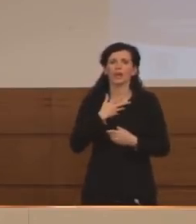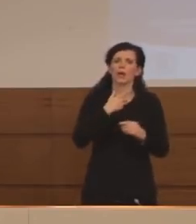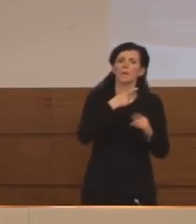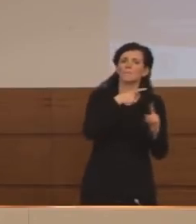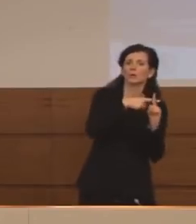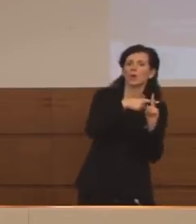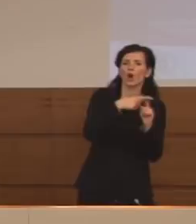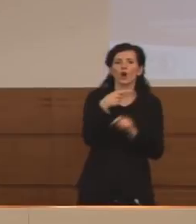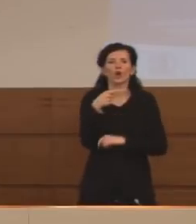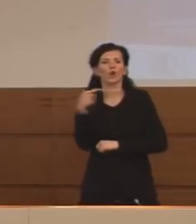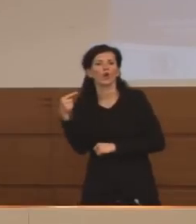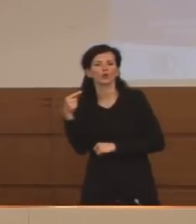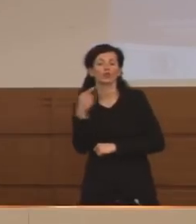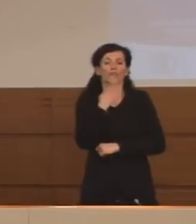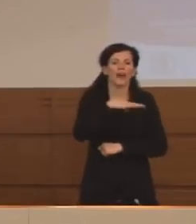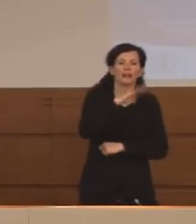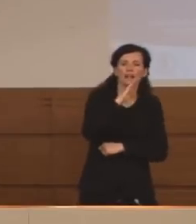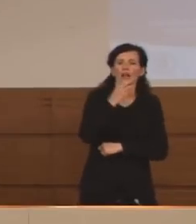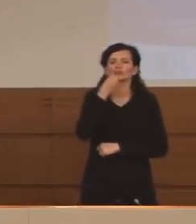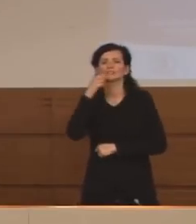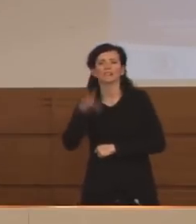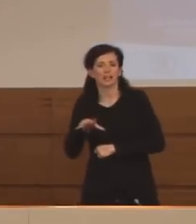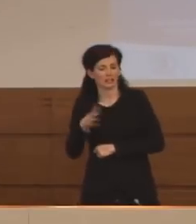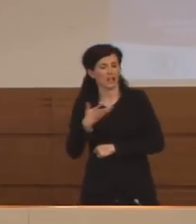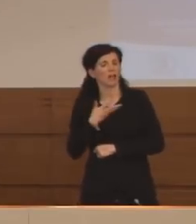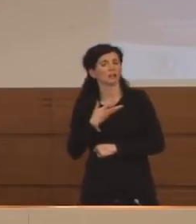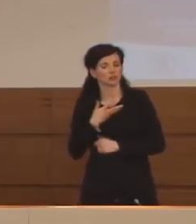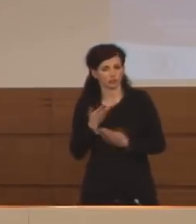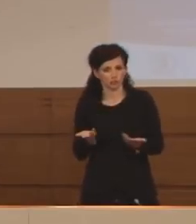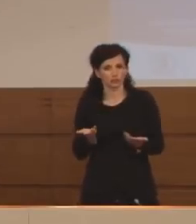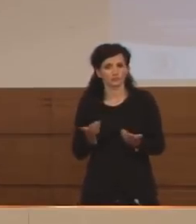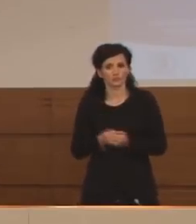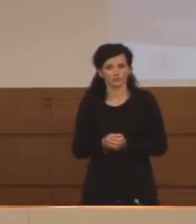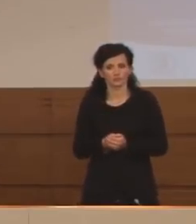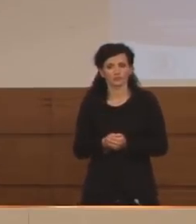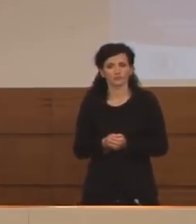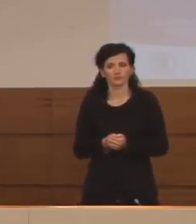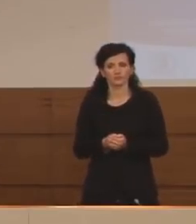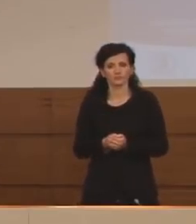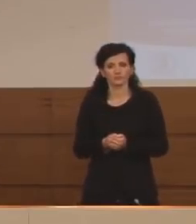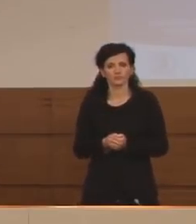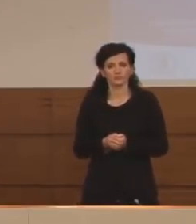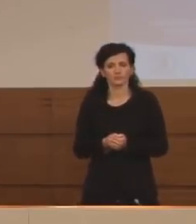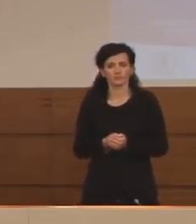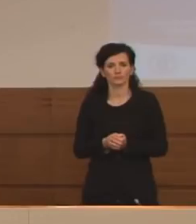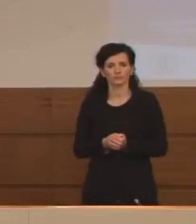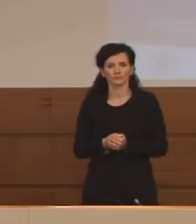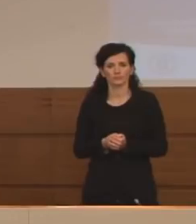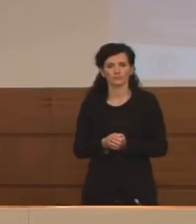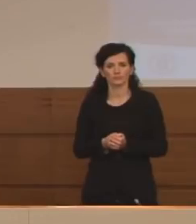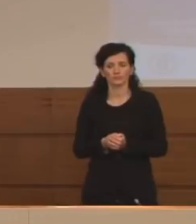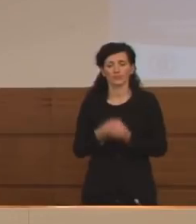Naturalemente per quanto riguarda l'Istituto Superiore di Sanità